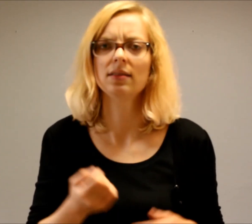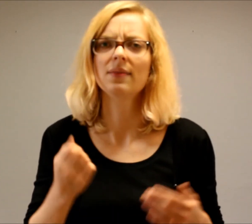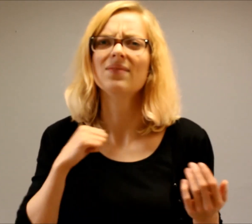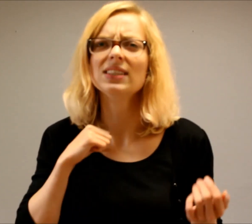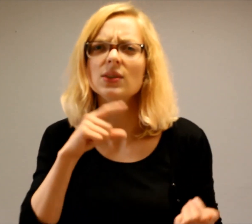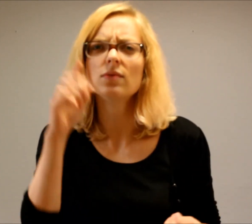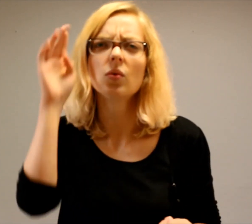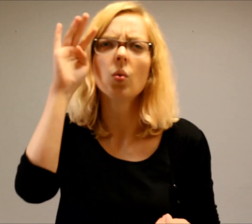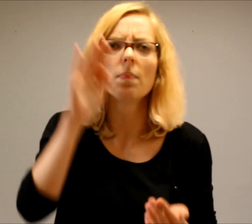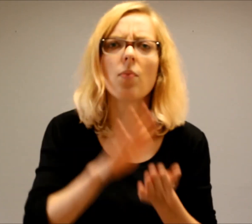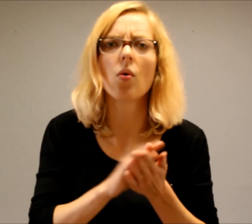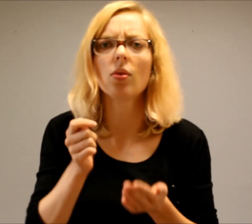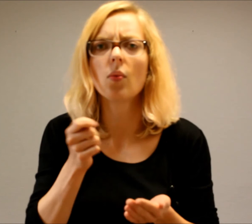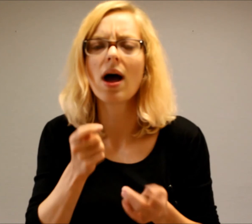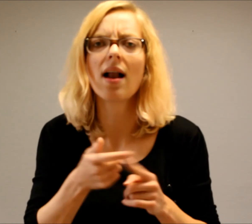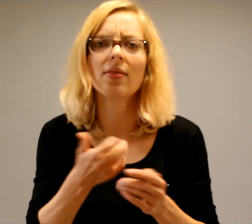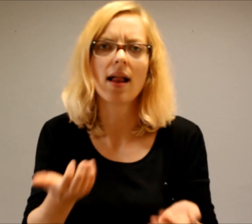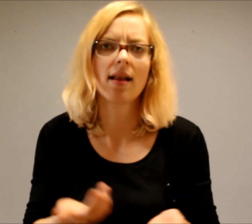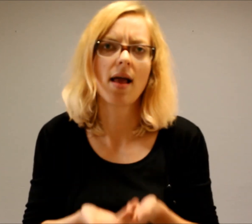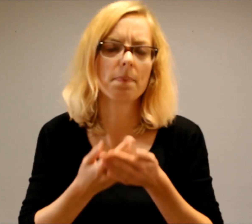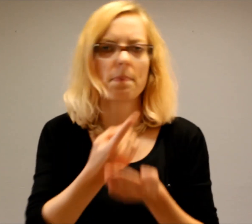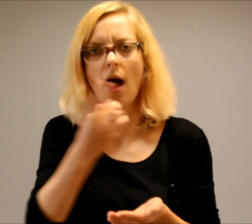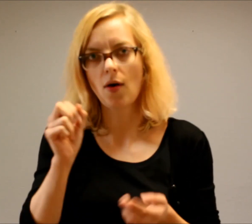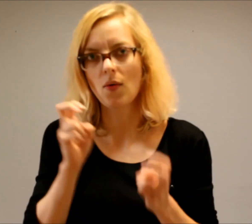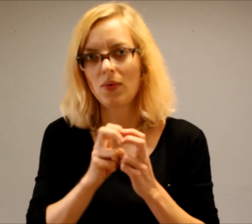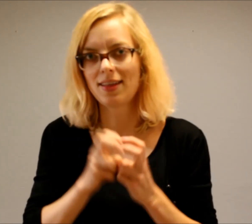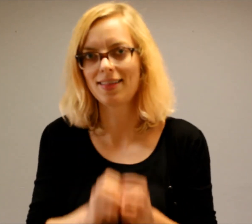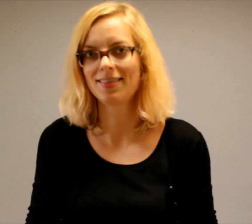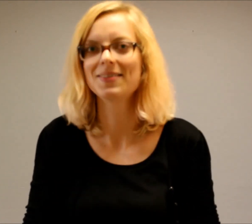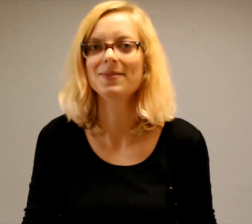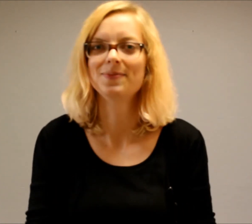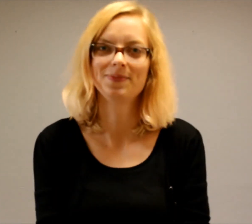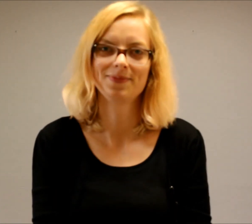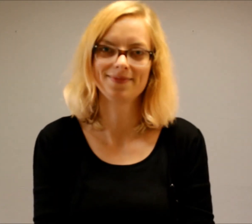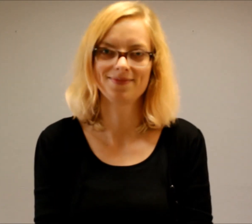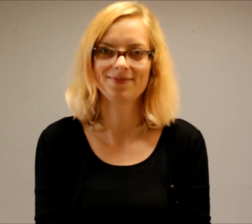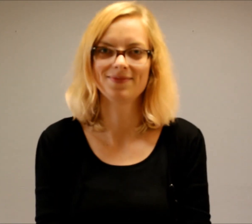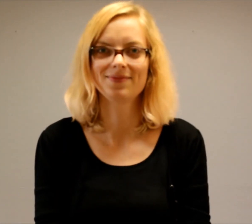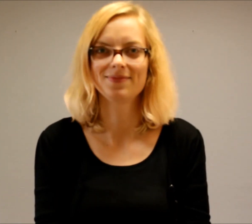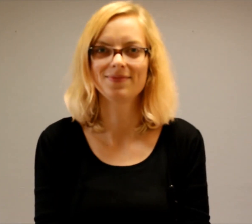Hvis du lurer på noe eller trenger hjelp er det bare å ta kontakt.